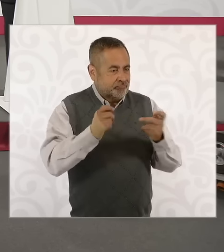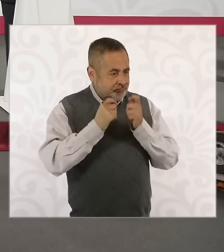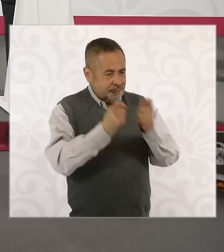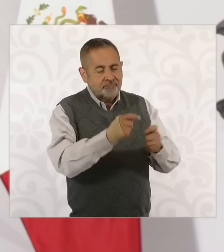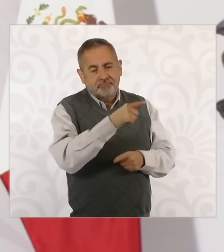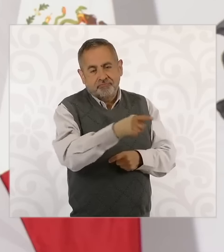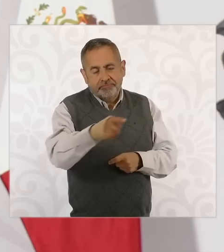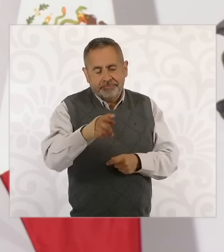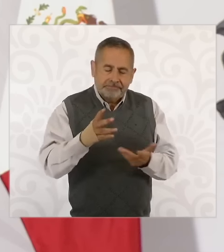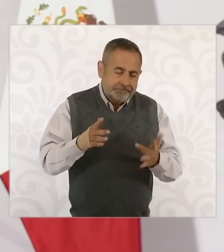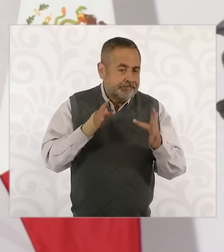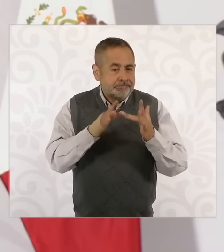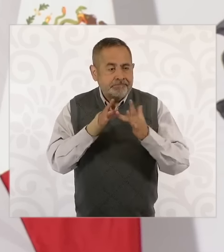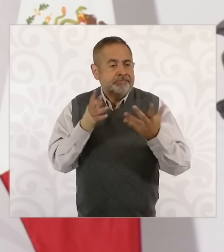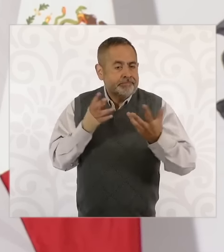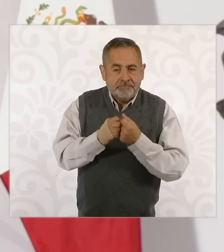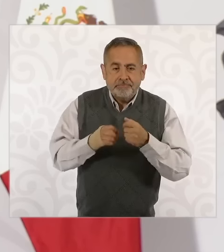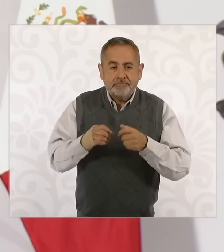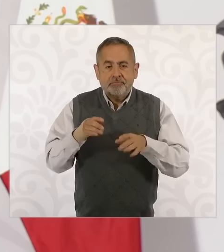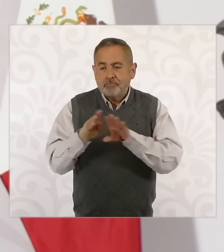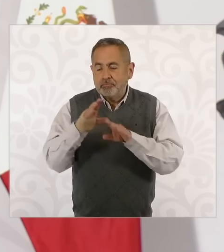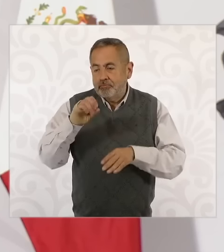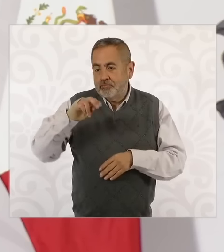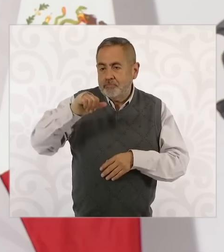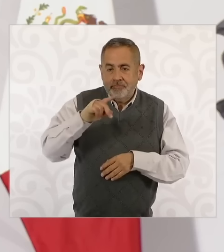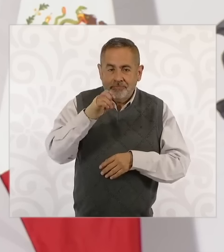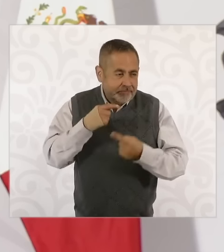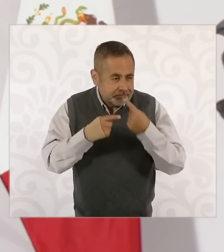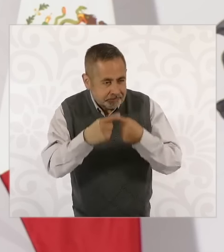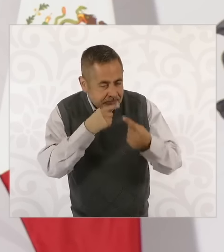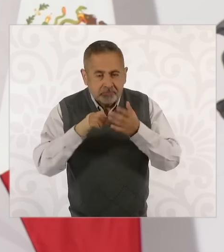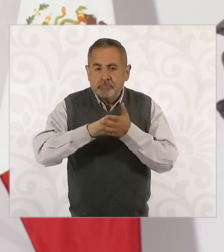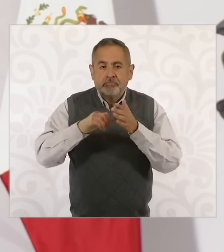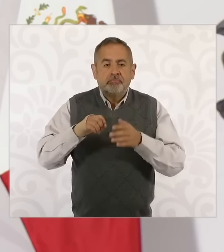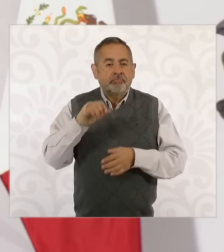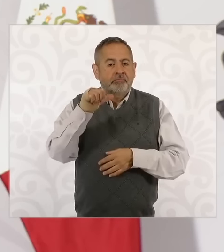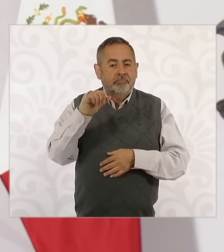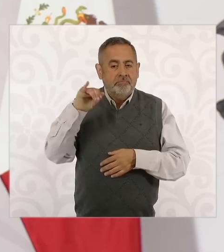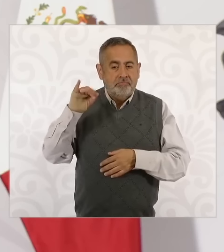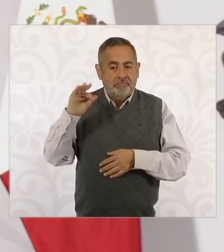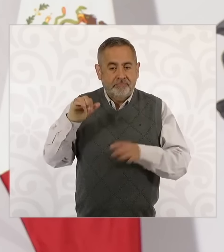de la mano con CONABI. Eh, por ejemplo, en el caso de elifa Pachuca, nos encontramos sobre el derecho